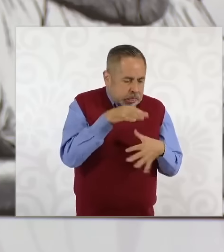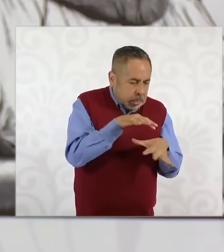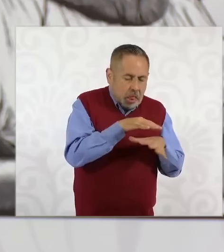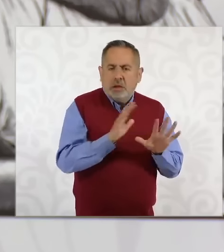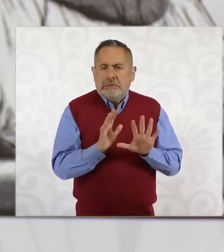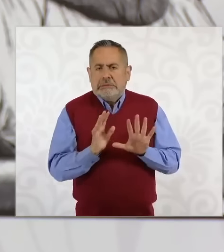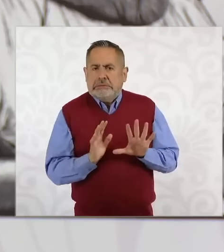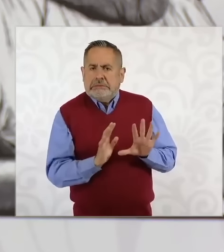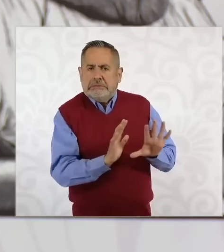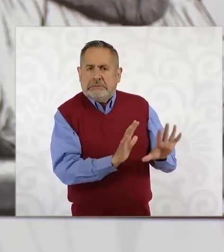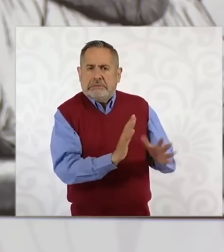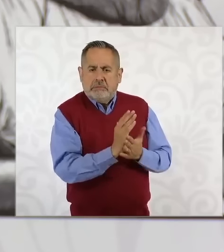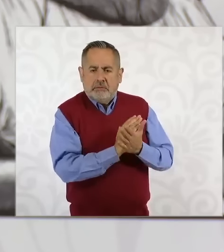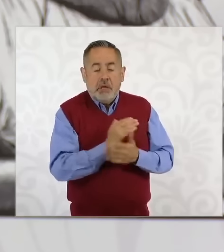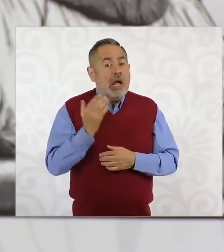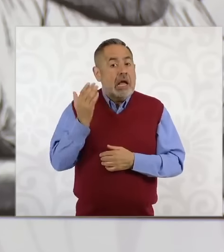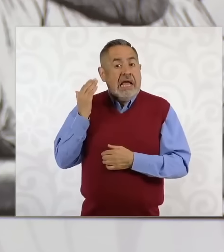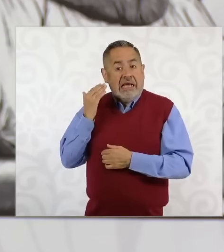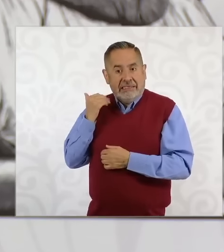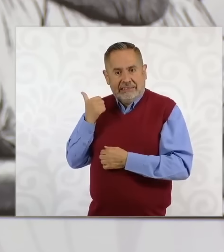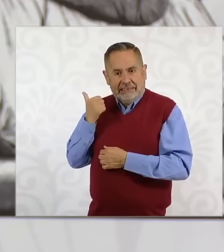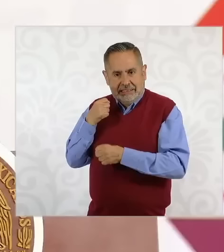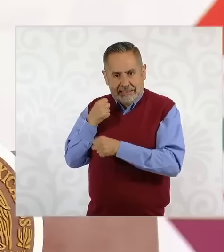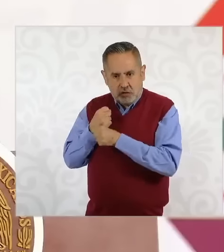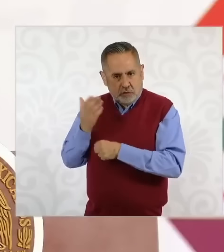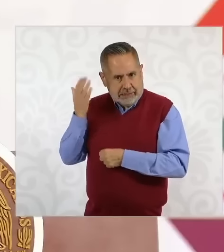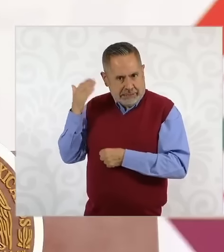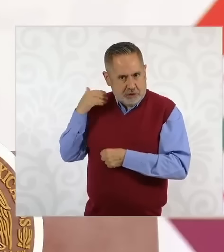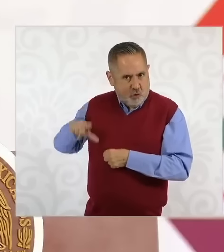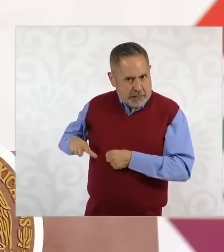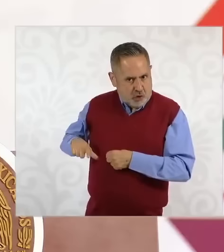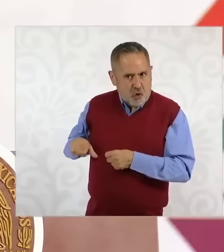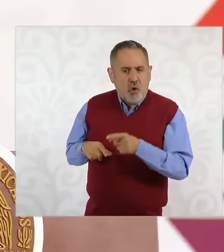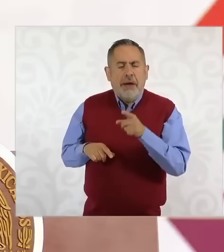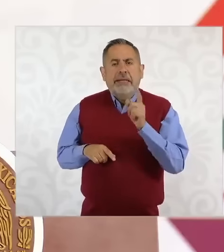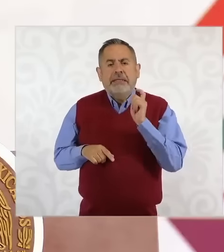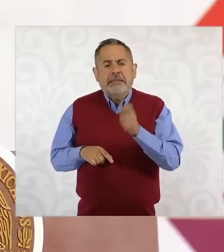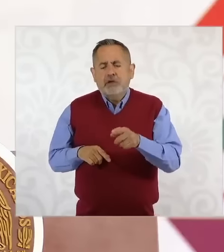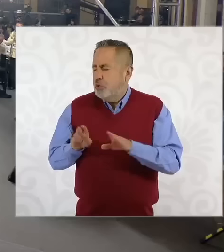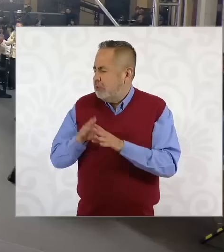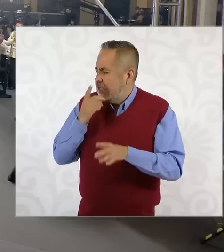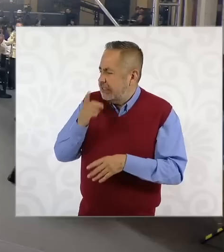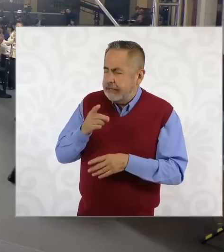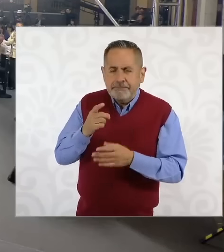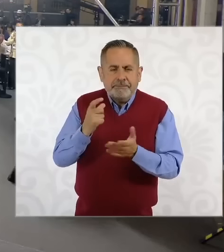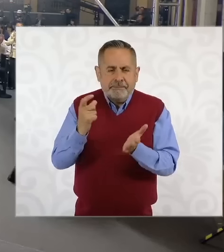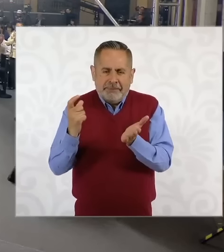En el sexenio pasado se tomó el, ¿cómo se llama? el sello, el etiquetado,